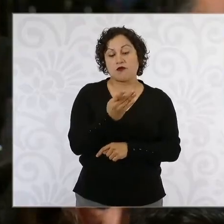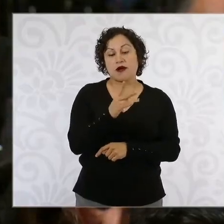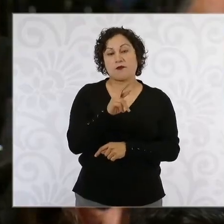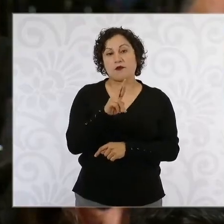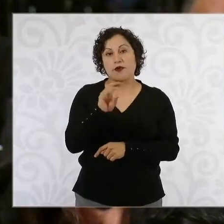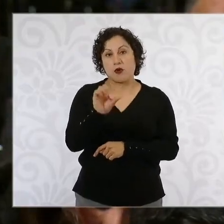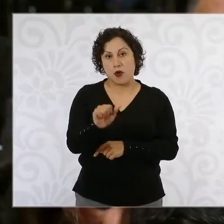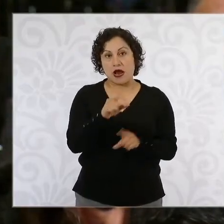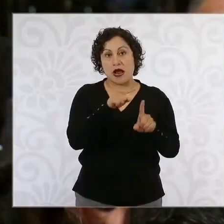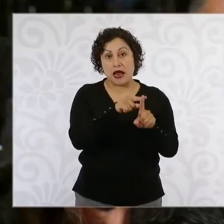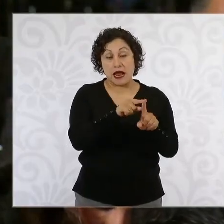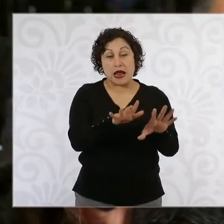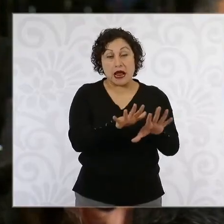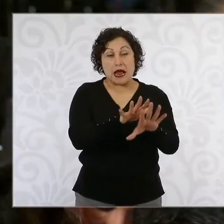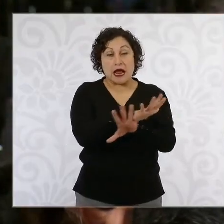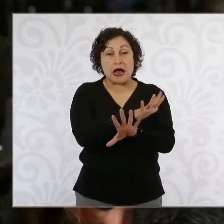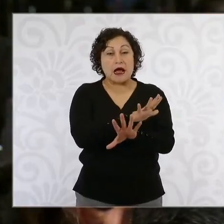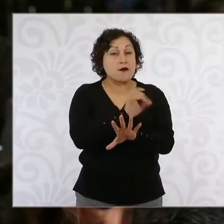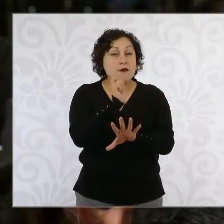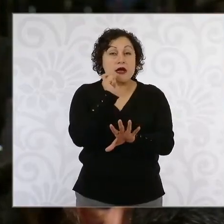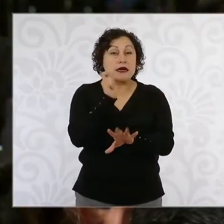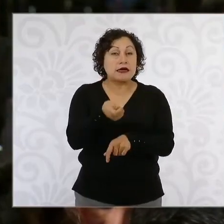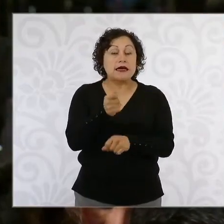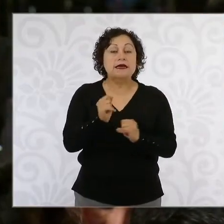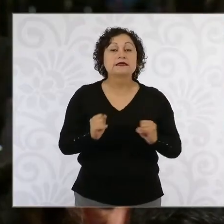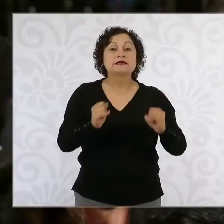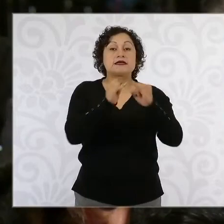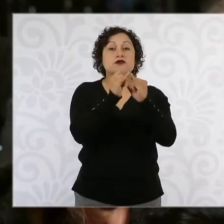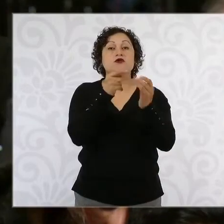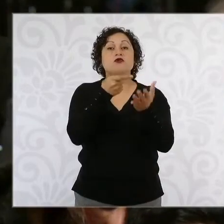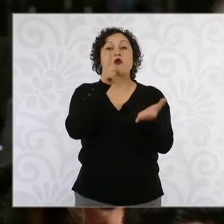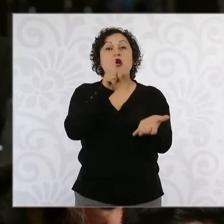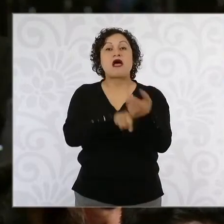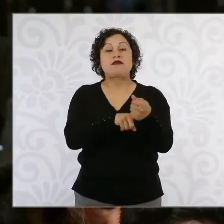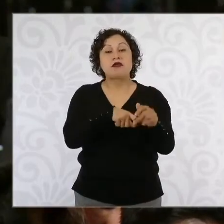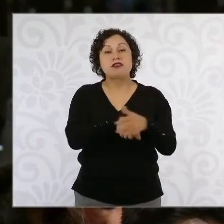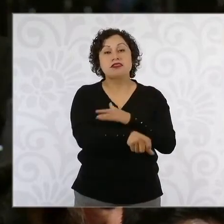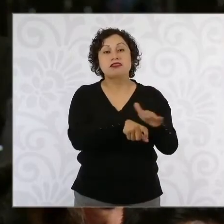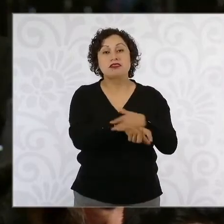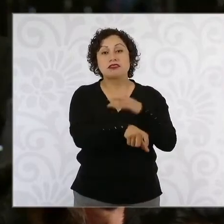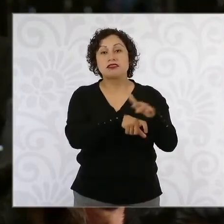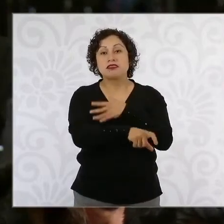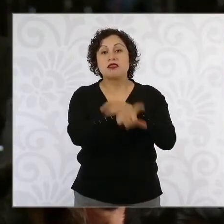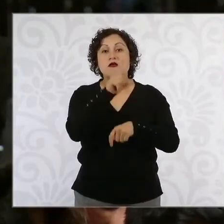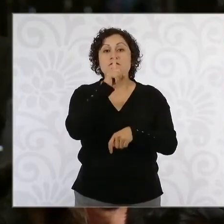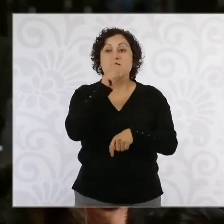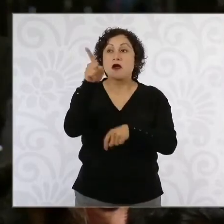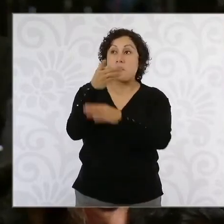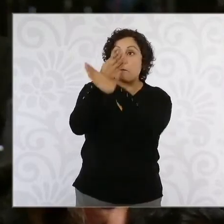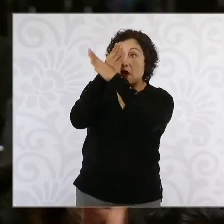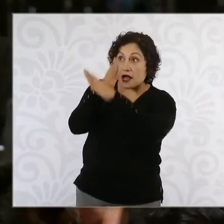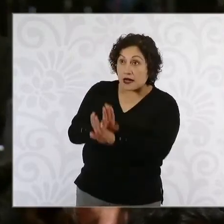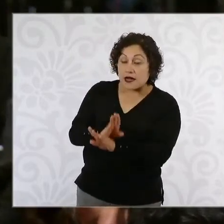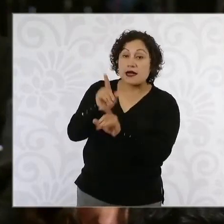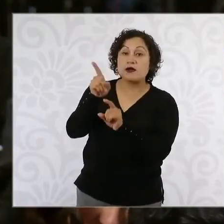solo legaliza operaciones fraudulentas e impide el castigo a banqueros y funcionarios que dapil